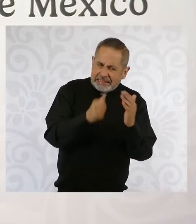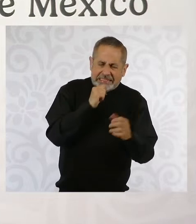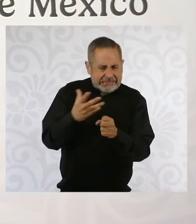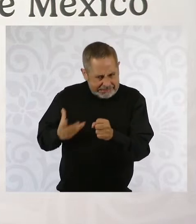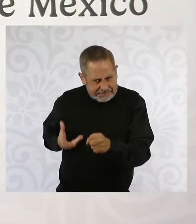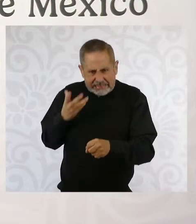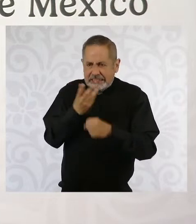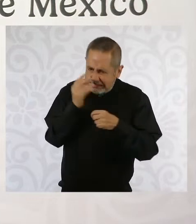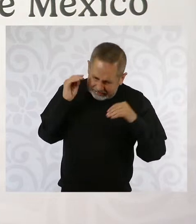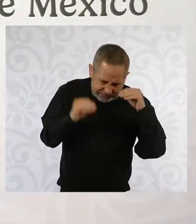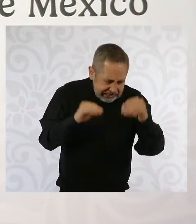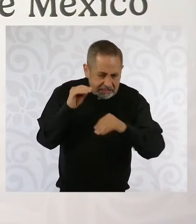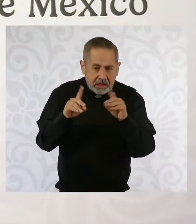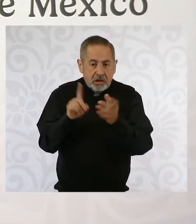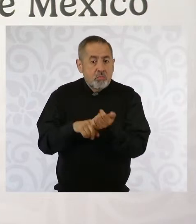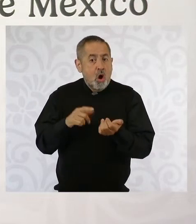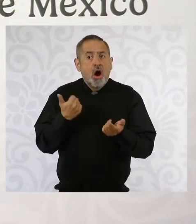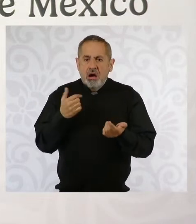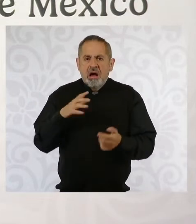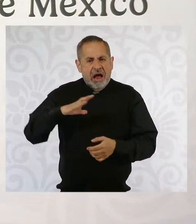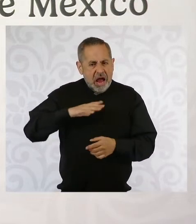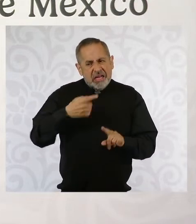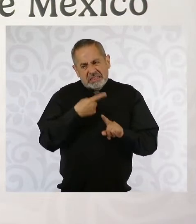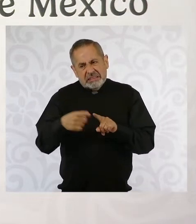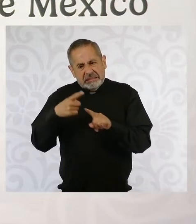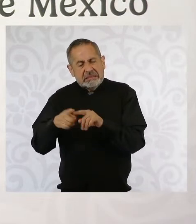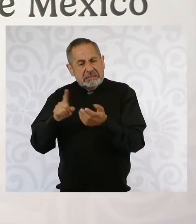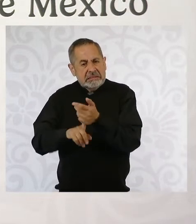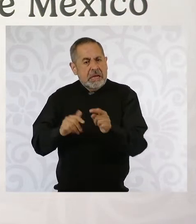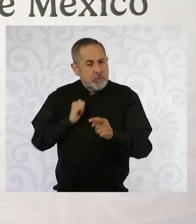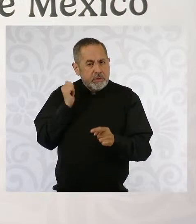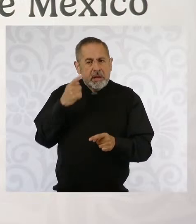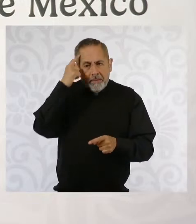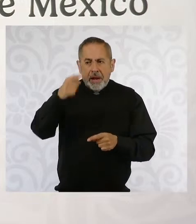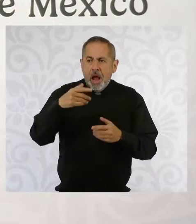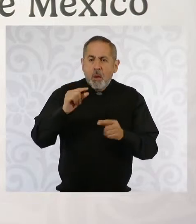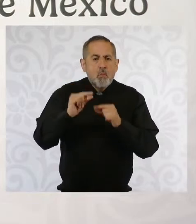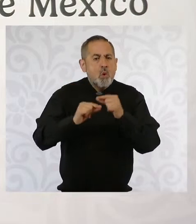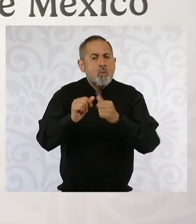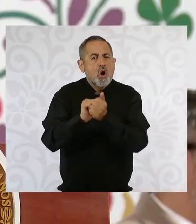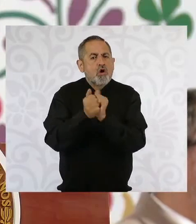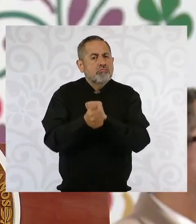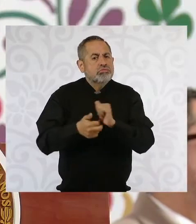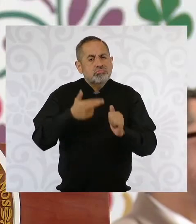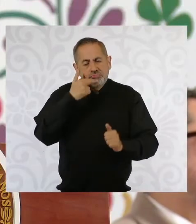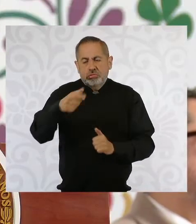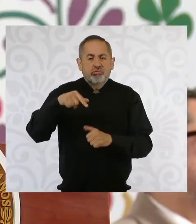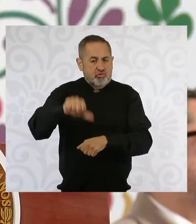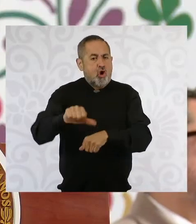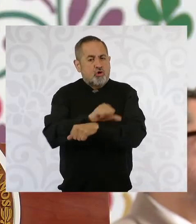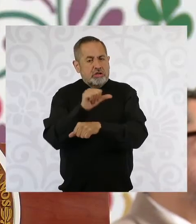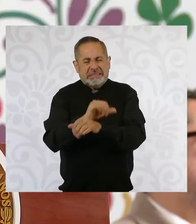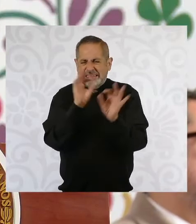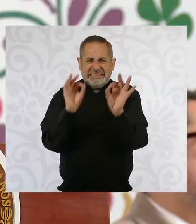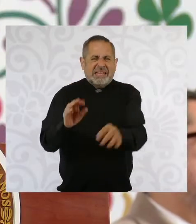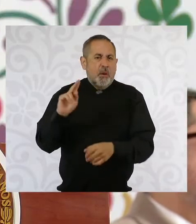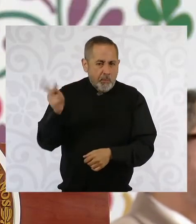otros aspectos que se vayan eh requiriendo poco a poco Eh quiero también eh decirle